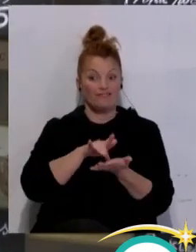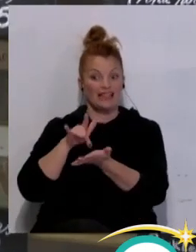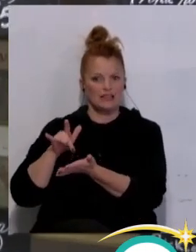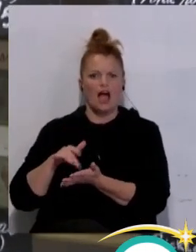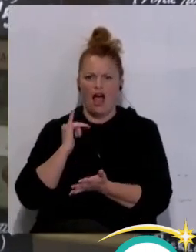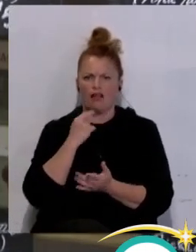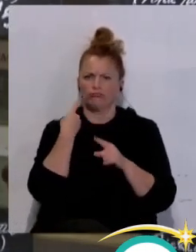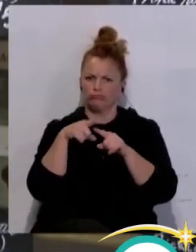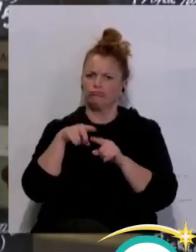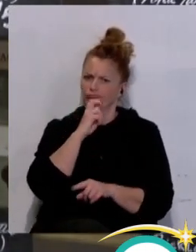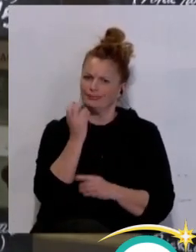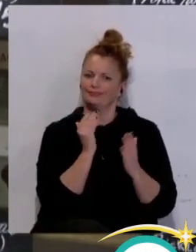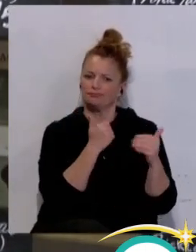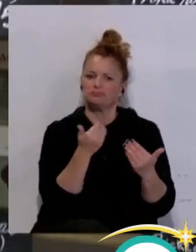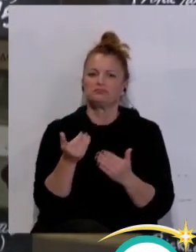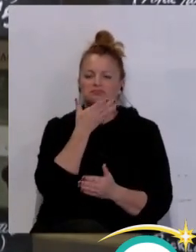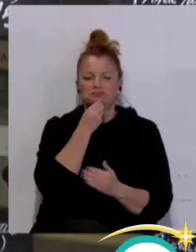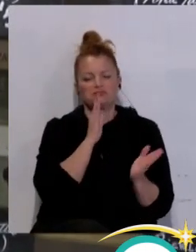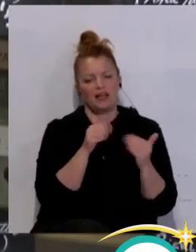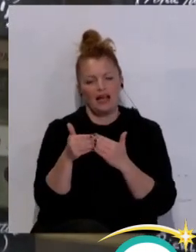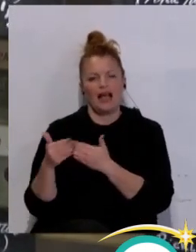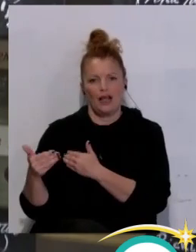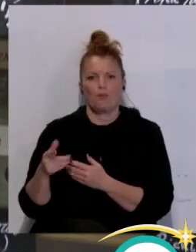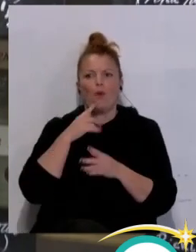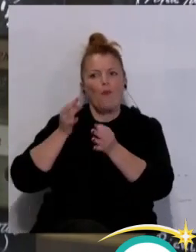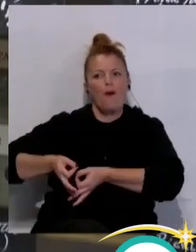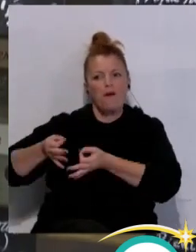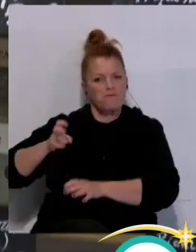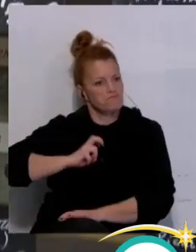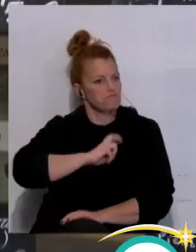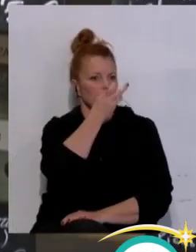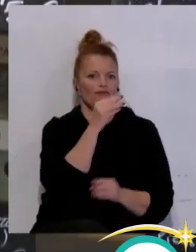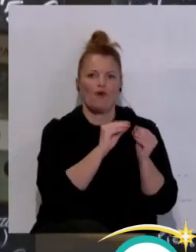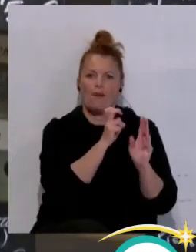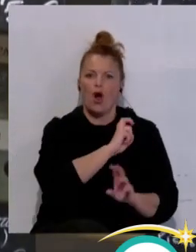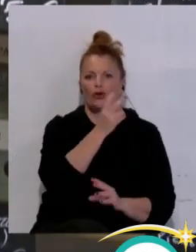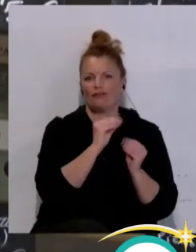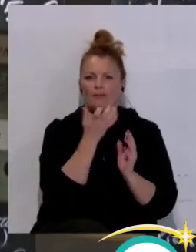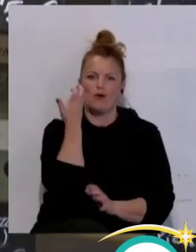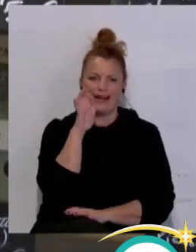muchas muchas cajitas alternativa a los regalos tradicionales de aquí de para para esta fecha